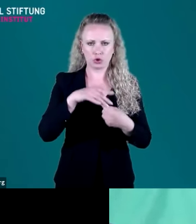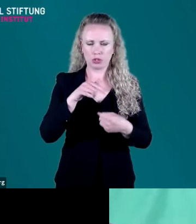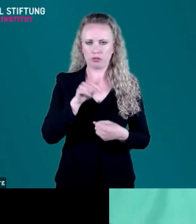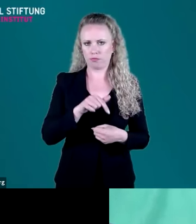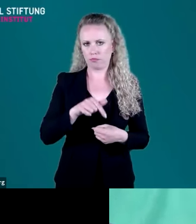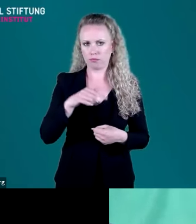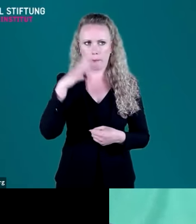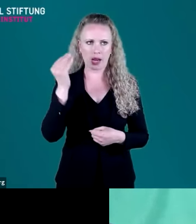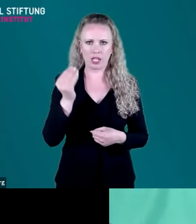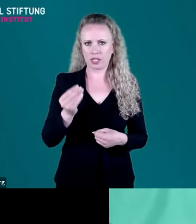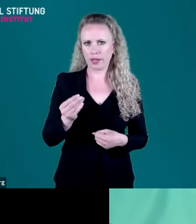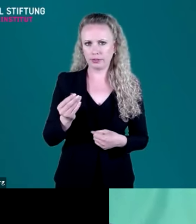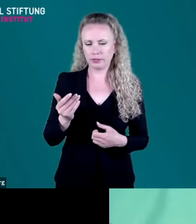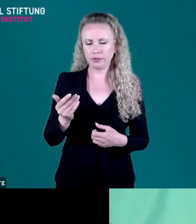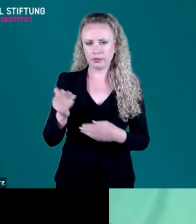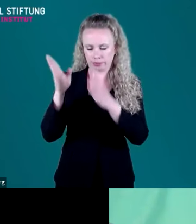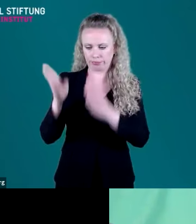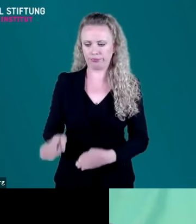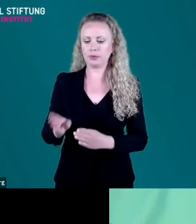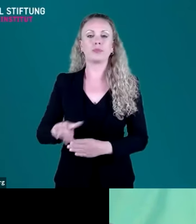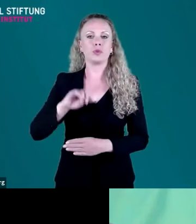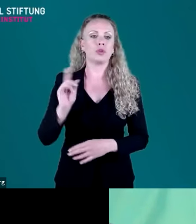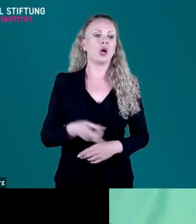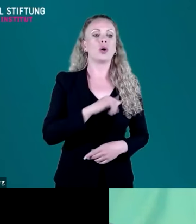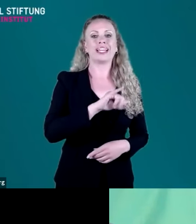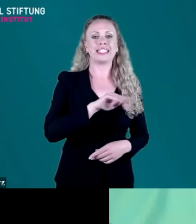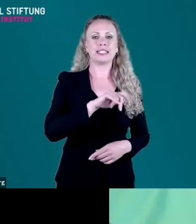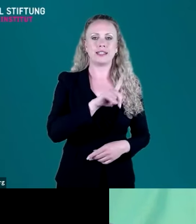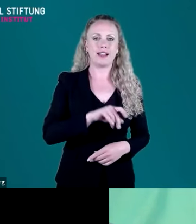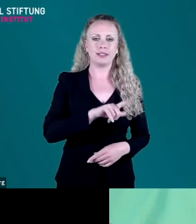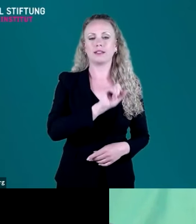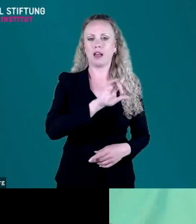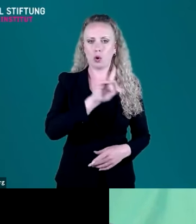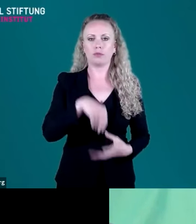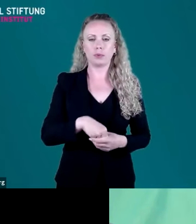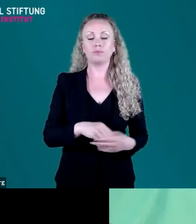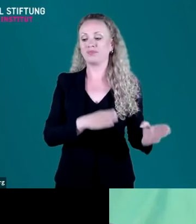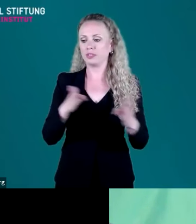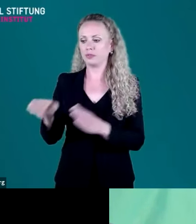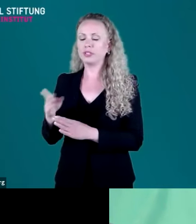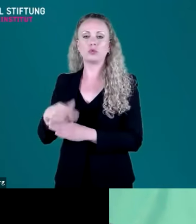und da gehören dann auch die Incels rein, die dann auch bestimmte Bilder haben von „Alpha-Männern“, wie halt „Alpha-Männer“ zu sein haben.